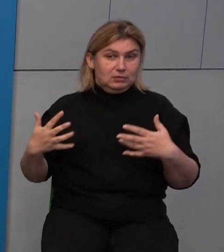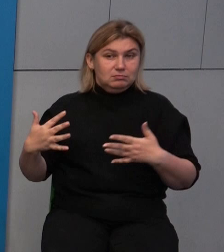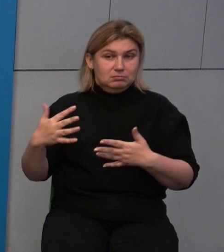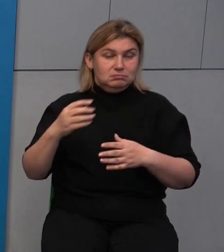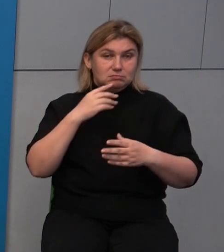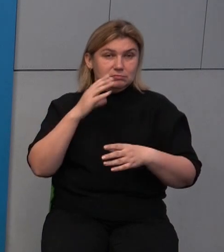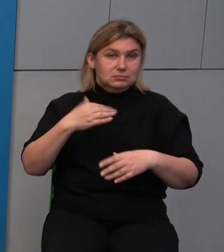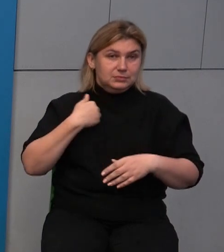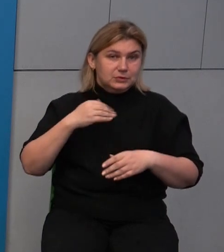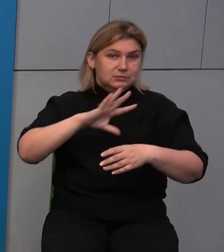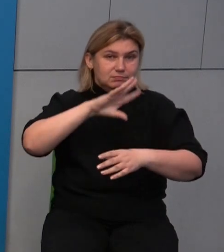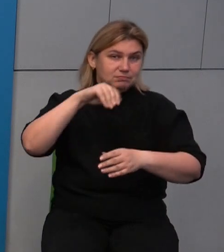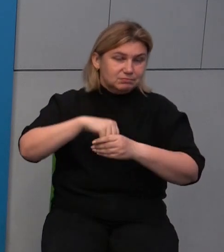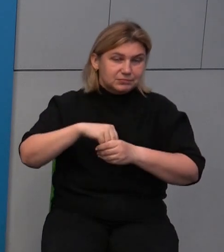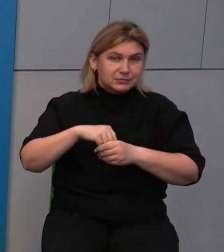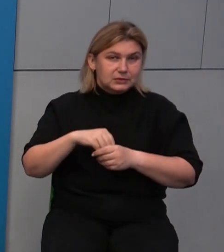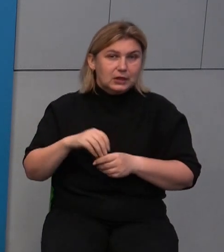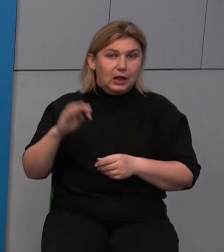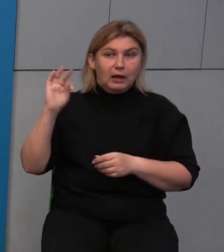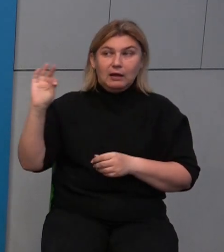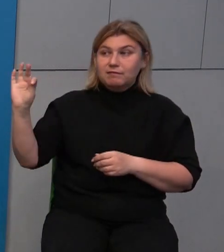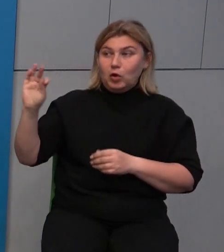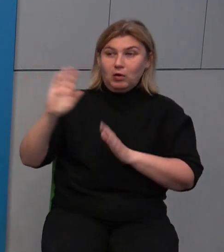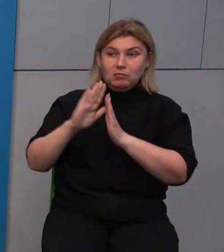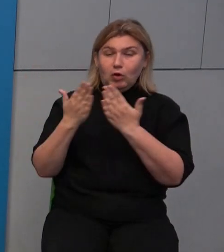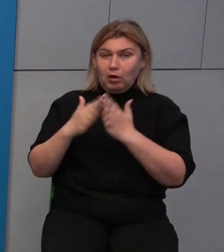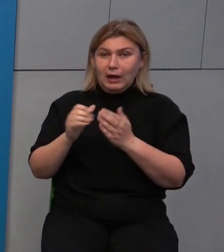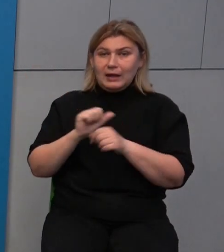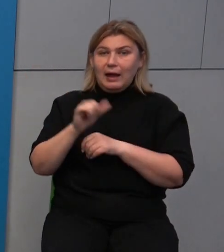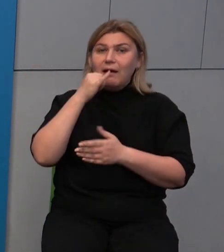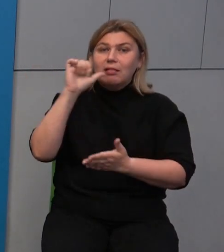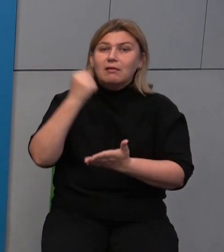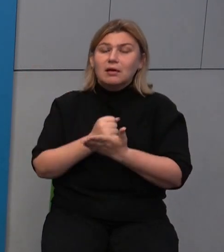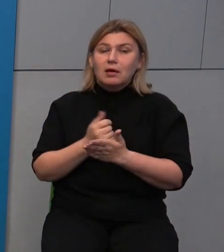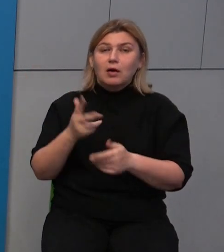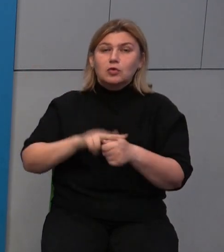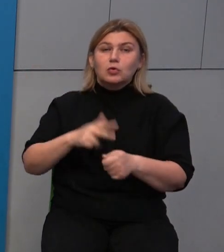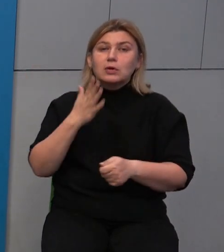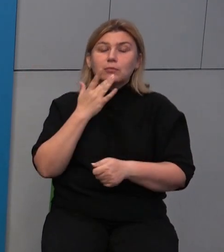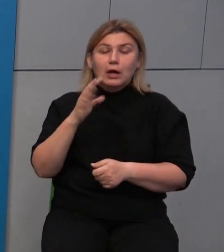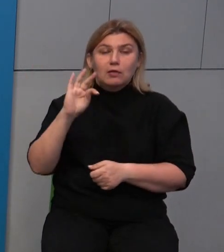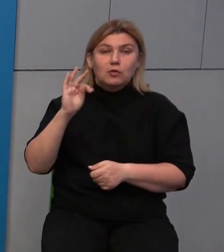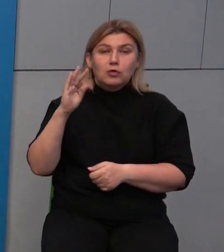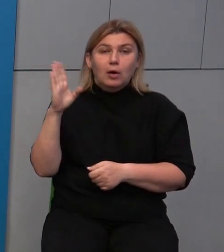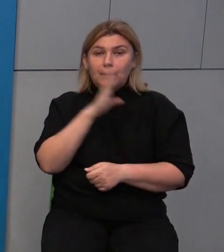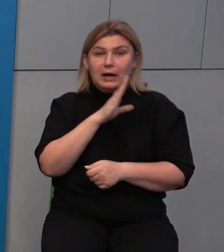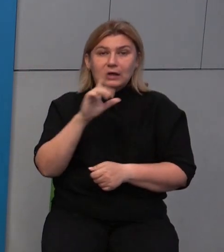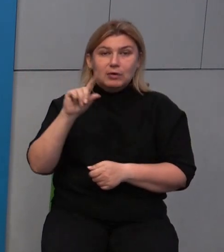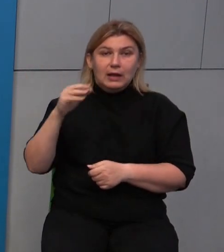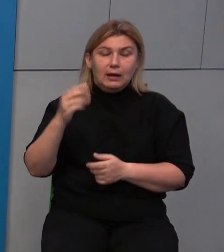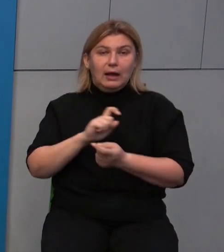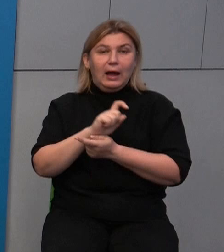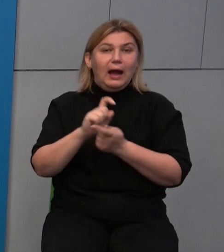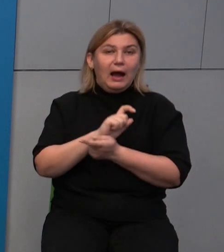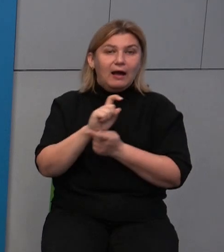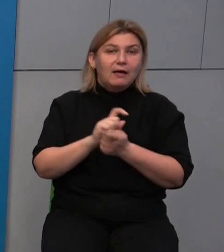I co ciekawe, u pani w książce pojawiają się listy, które też cytuje Tomasz Lem na przykład w "Awanturach na tle powszechnego ciążenia".